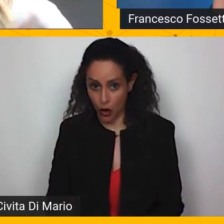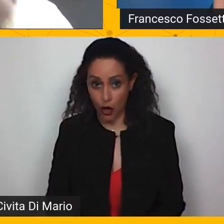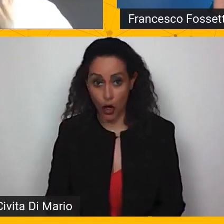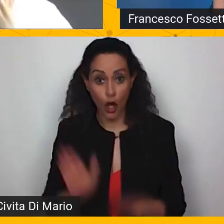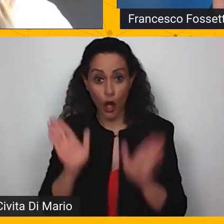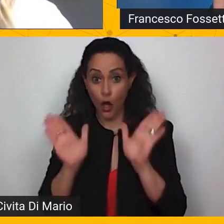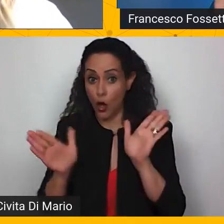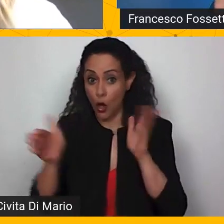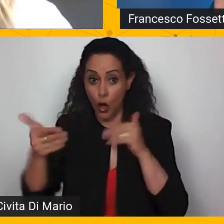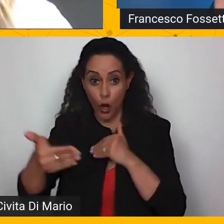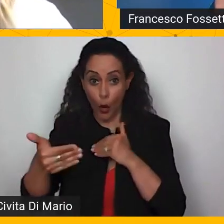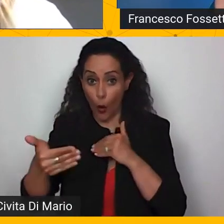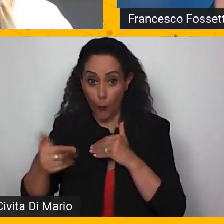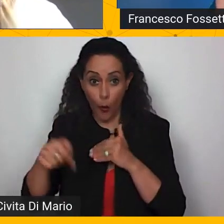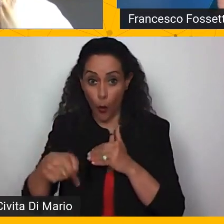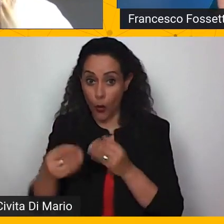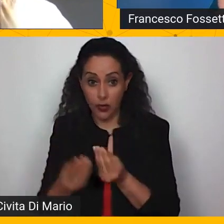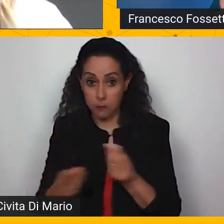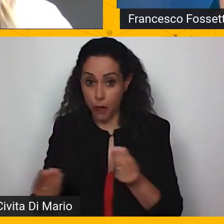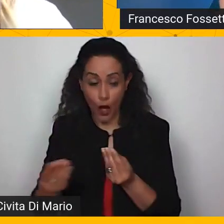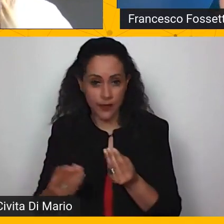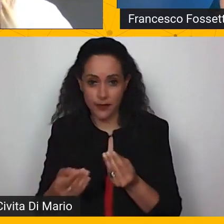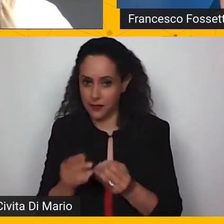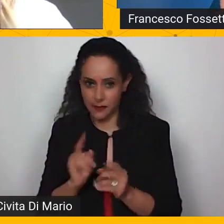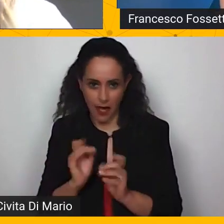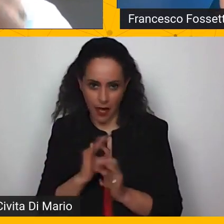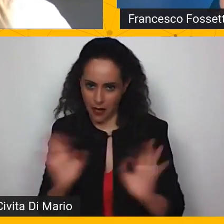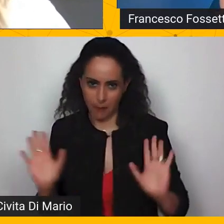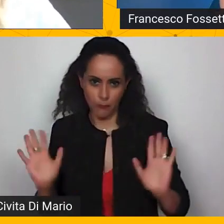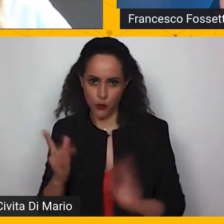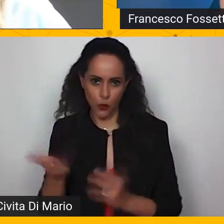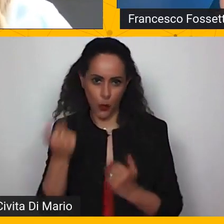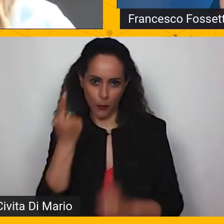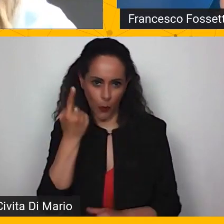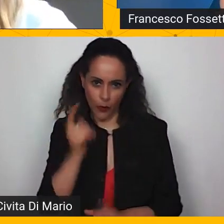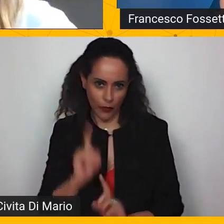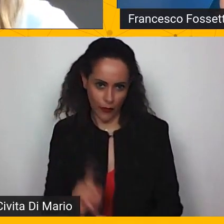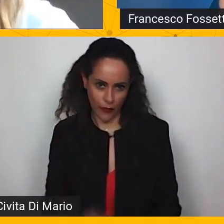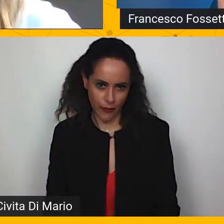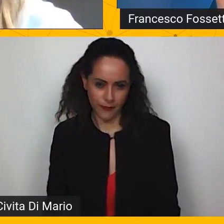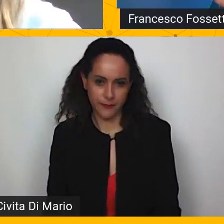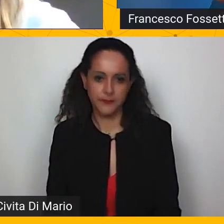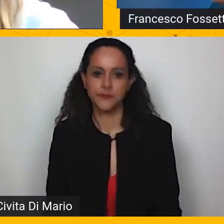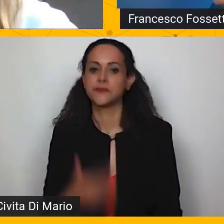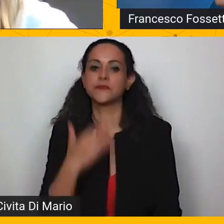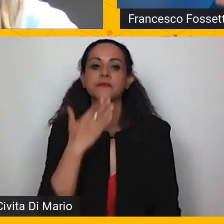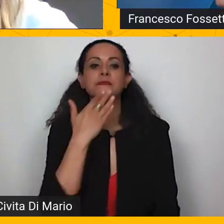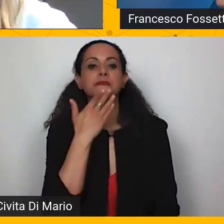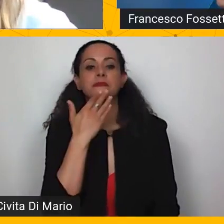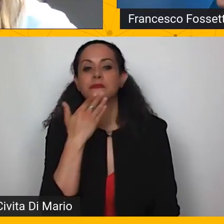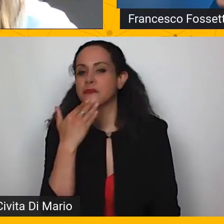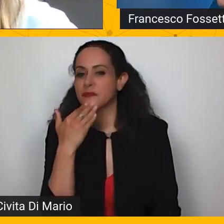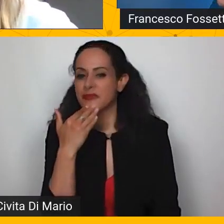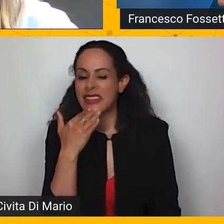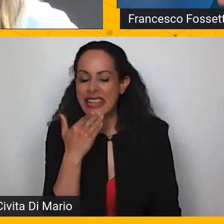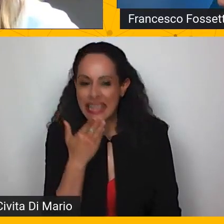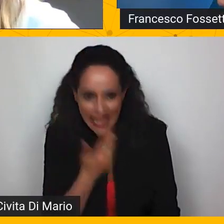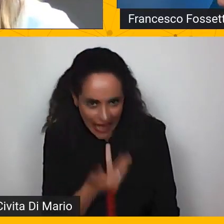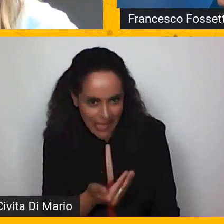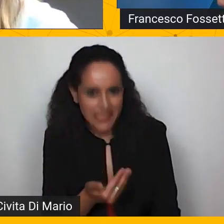posto. Le lootbox? No non sei a